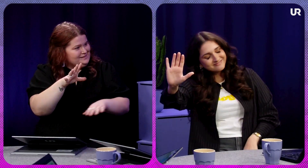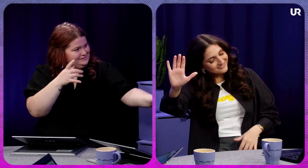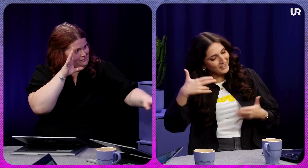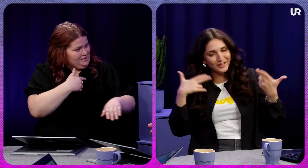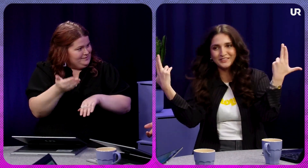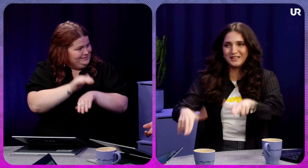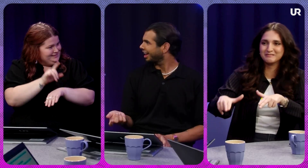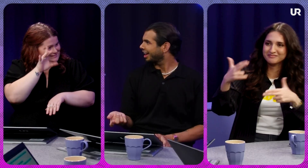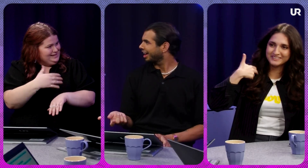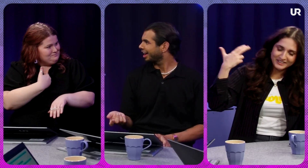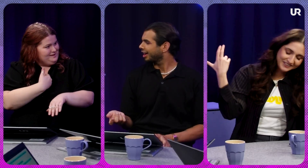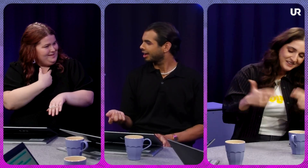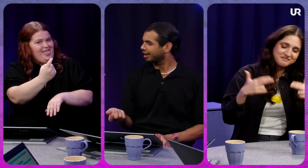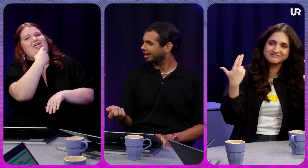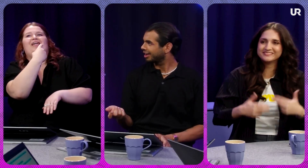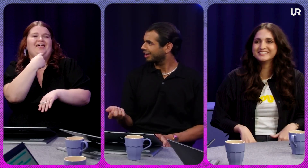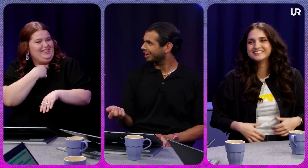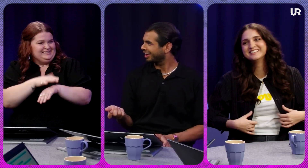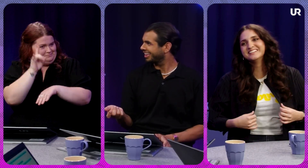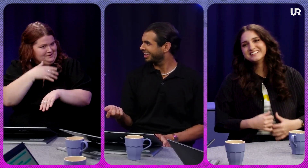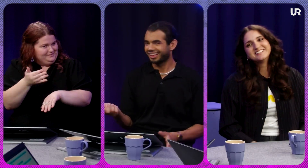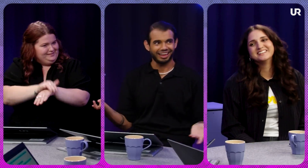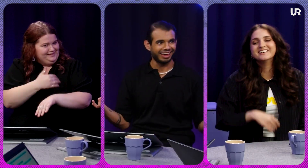Jessica: HAHA. Jag har verkligen DÖMT dig. Josephine: Wow, hon tror att jag inte kan datorer! Men tänk om jag kan det?